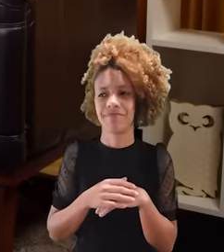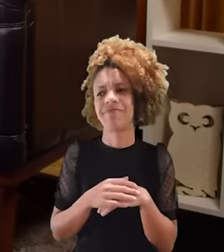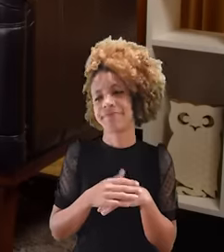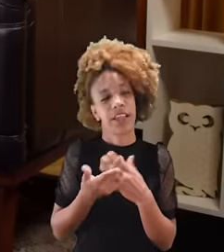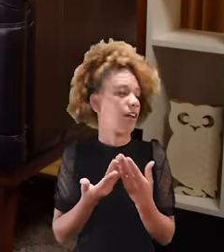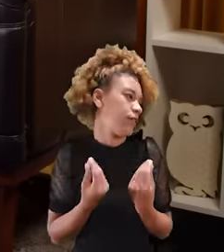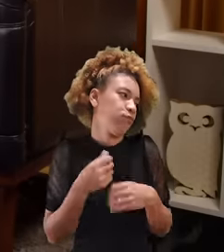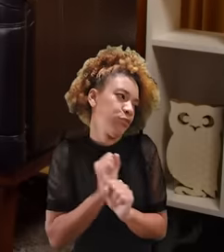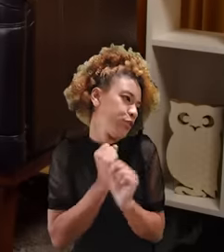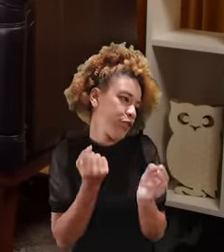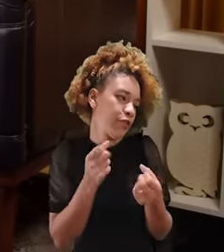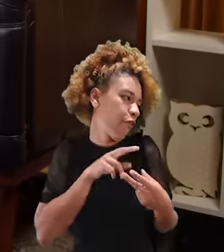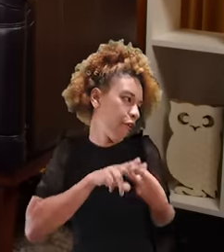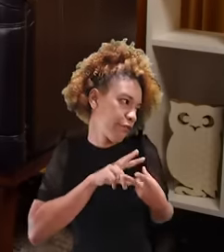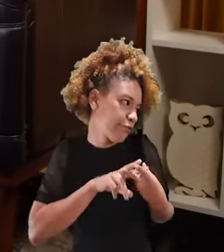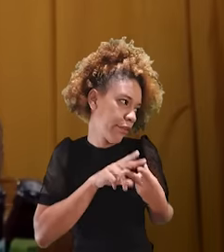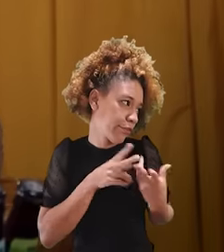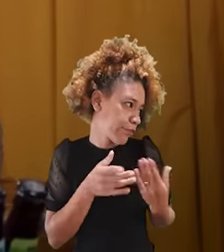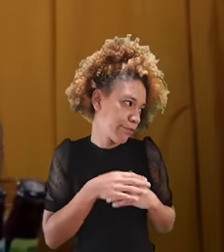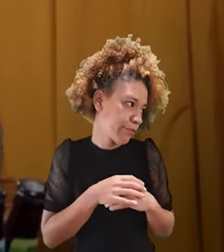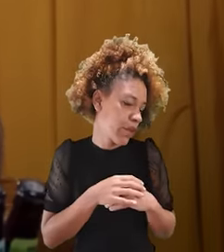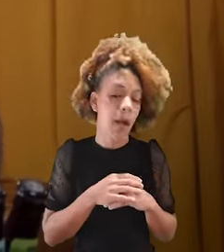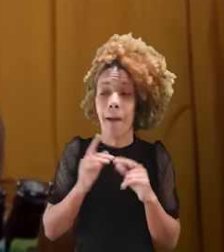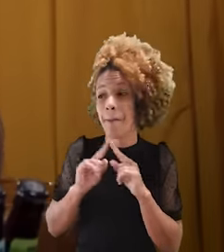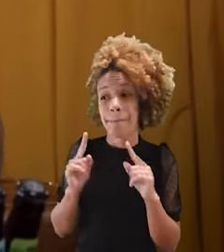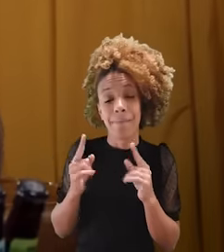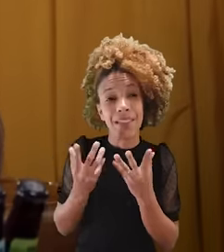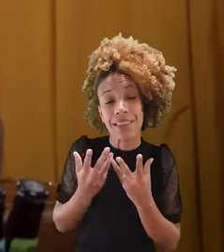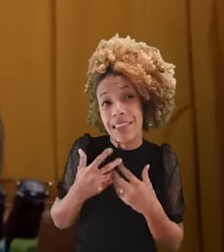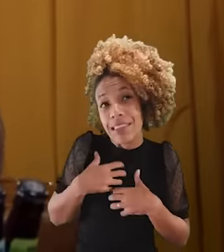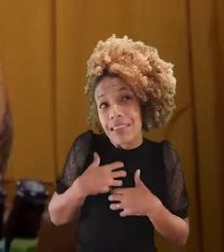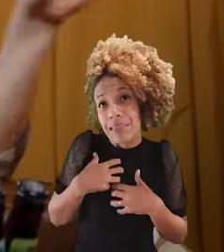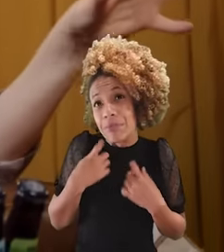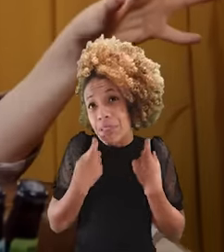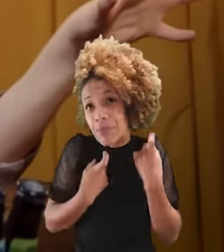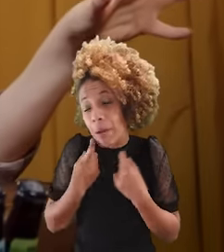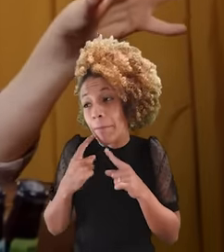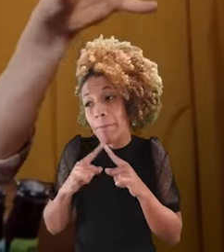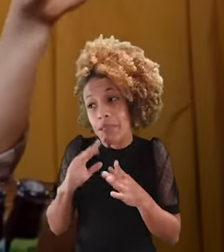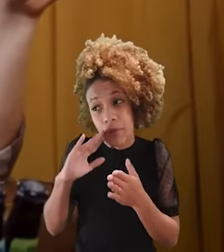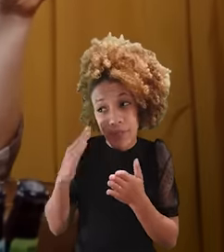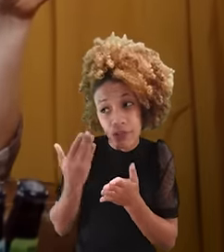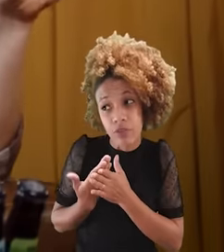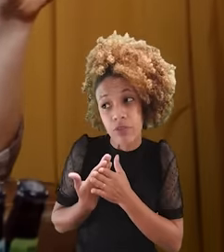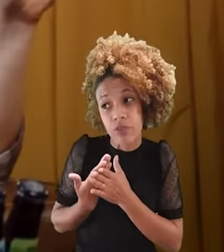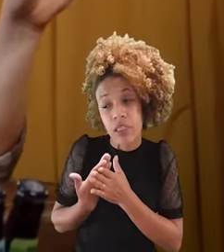inevitvel inevitável hash respeito imenso pelos artesãos é que eu acredito que uma vez que há